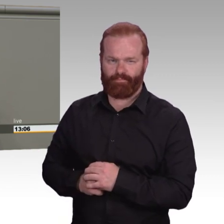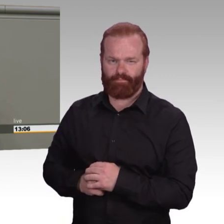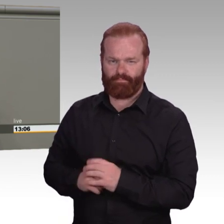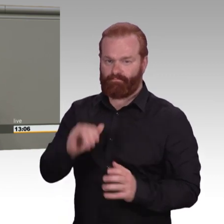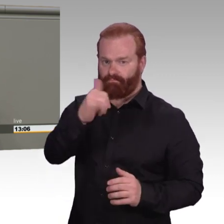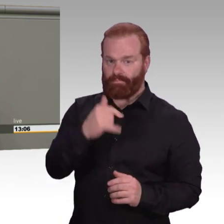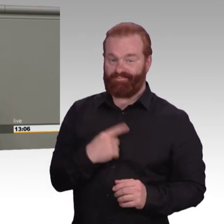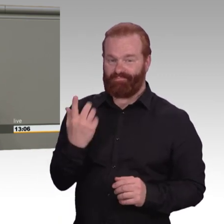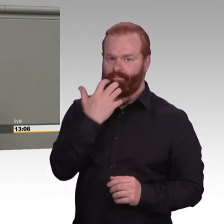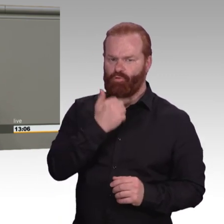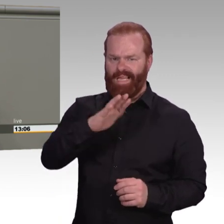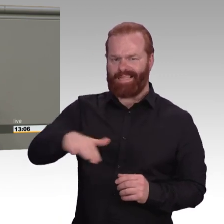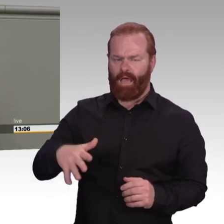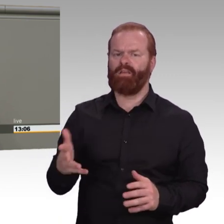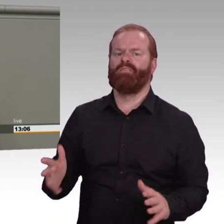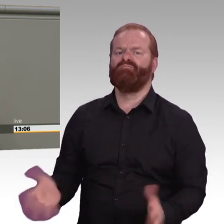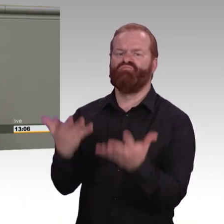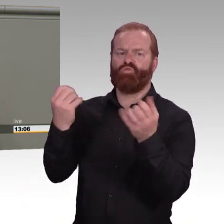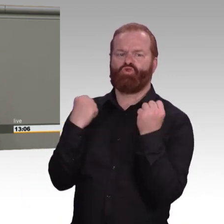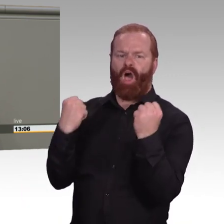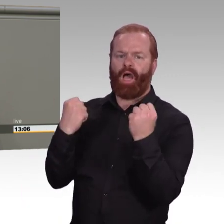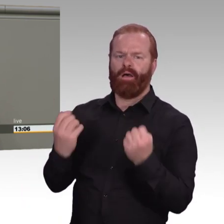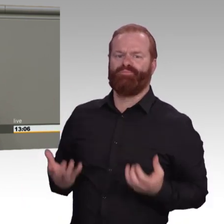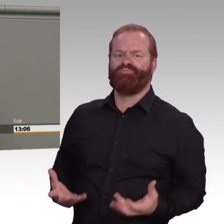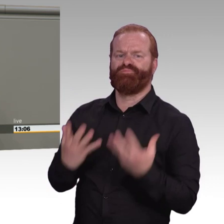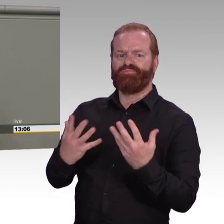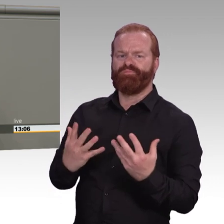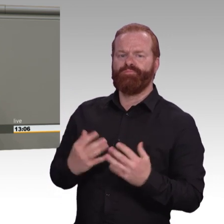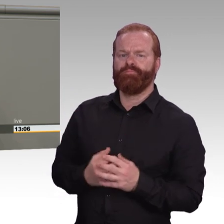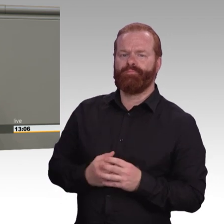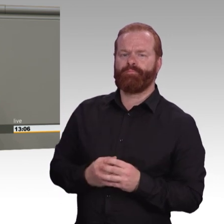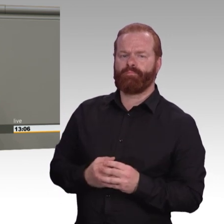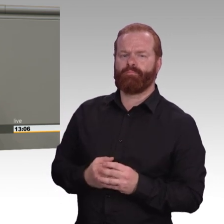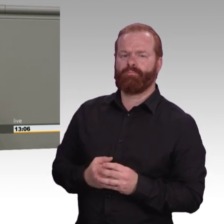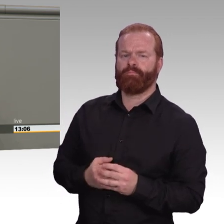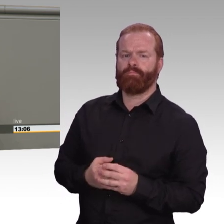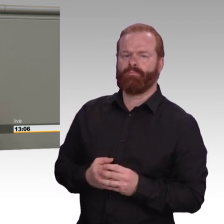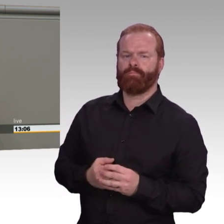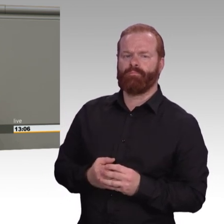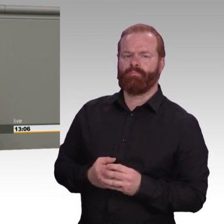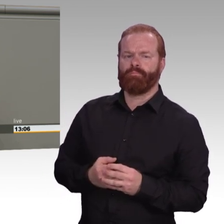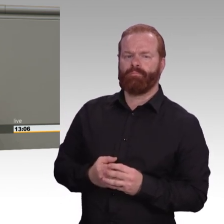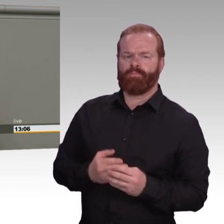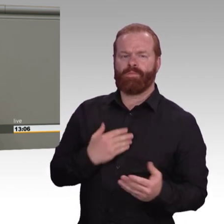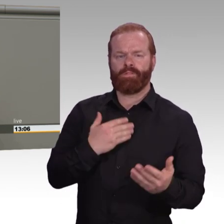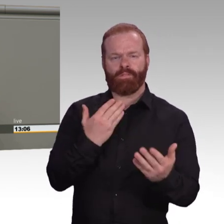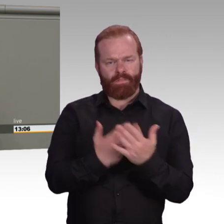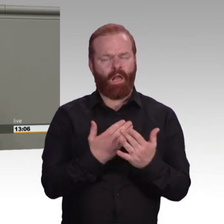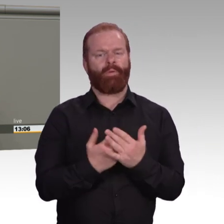Kinderrechte im Grundgesetz dürfen eben gerade keine Symbolpolitik sein. Sie müssen einen echten Mehrwert für die Kinder haben.